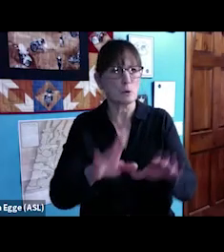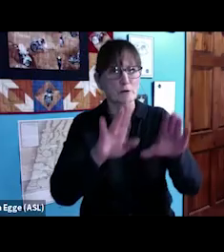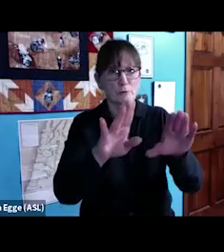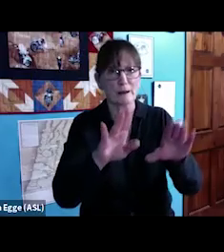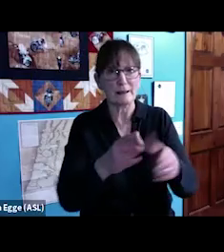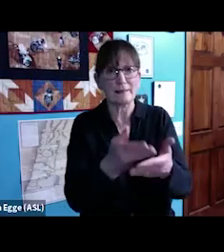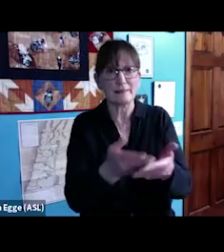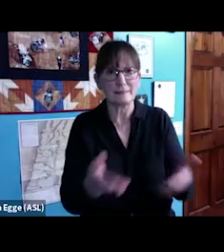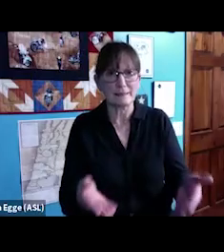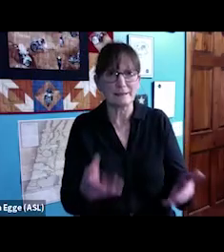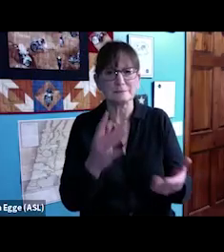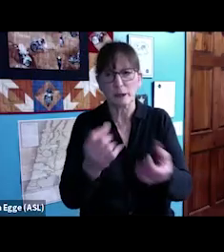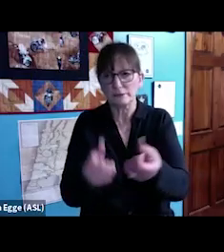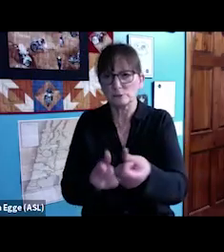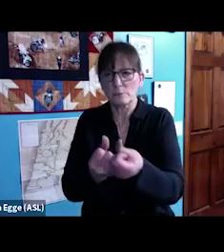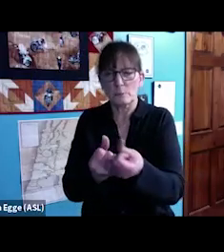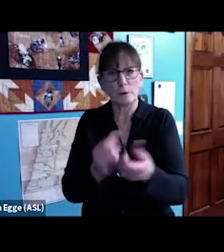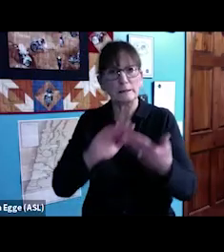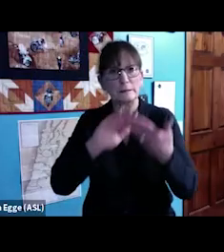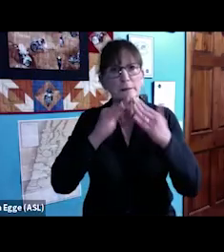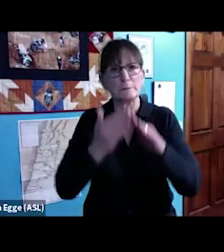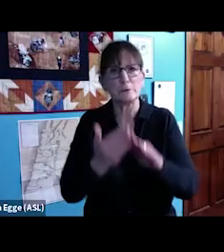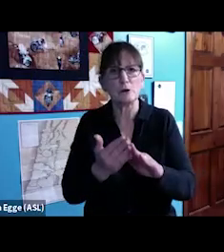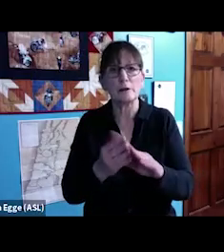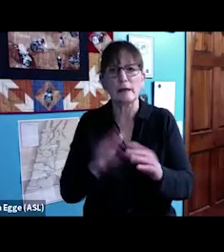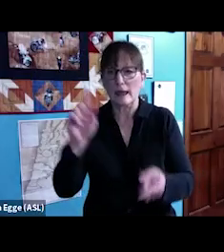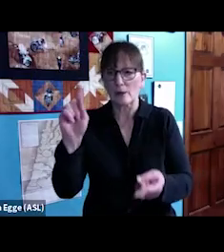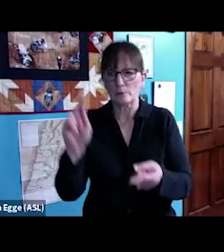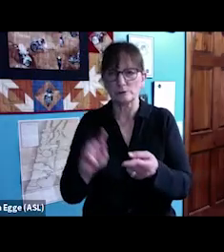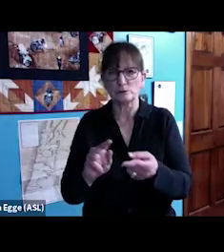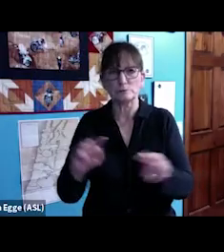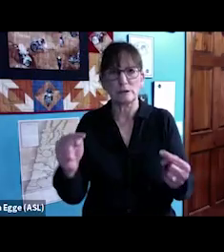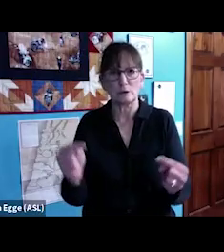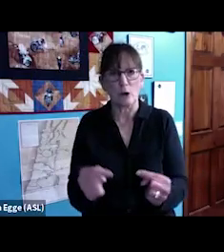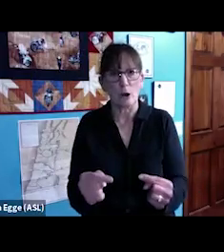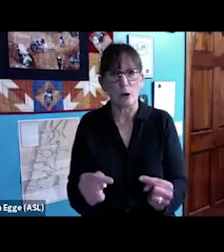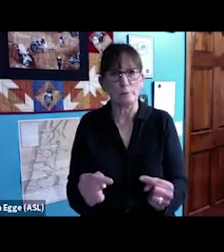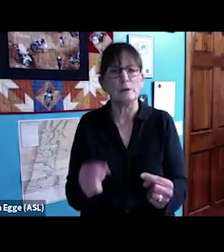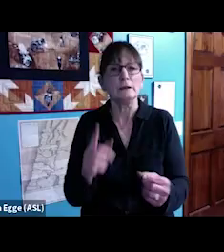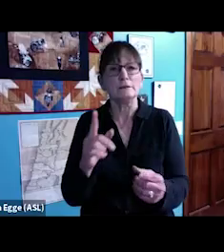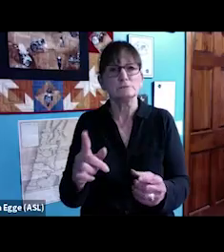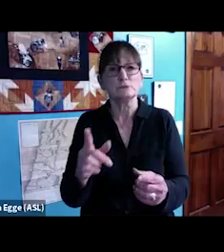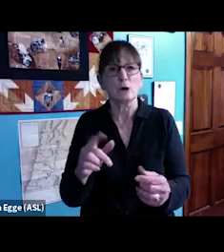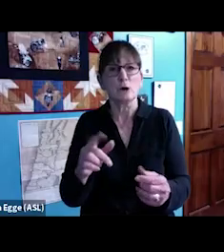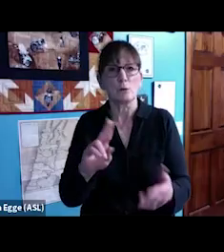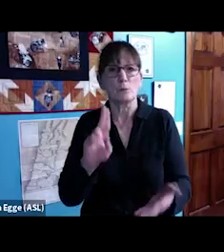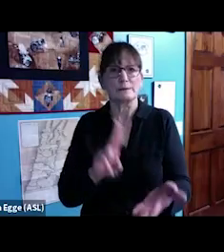Recomiendo desarrollar esa relación con las oficinas locales de la SSA como se mencionó anteriormente